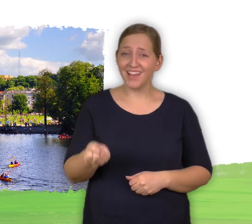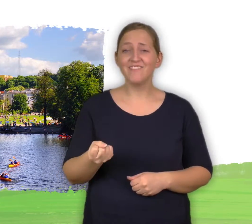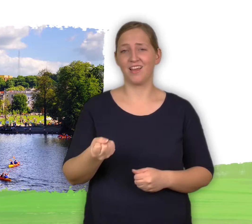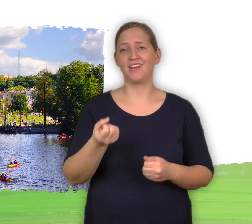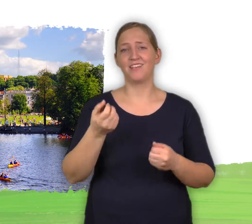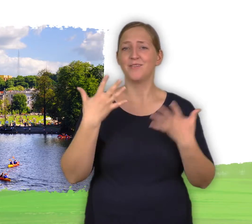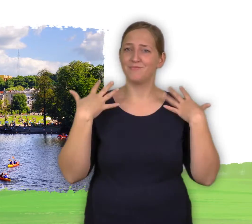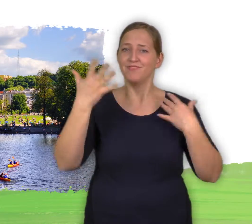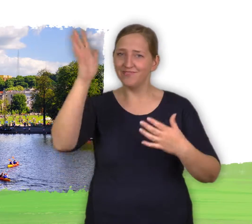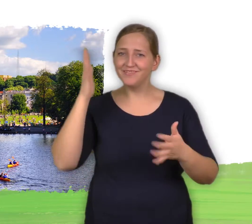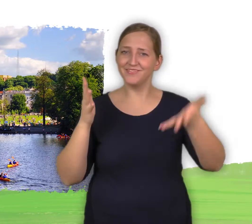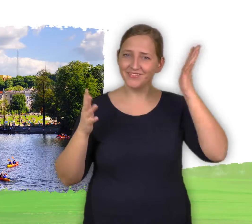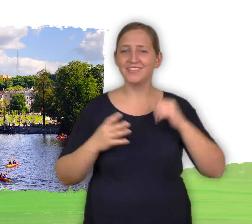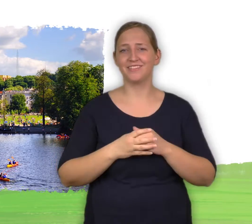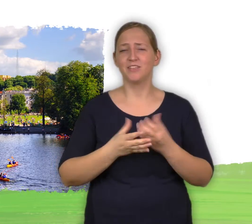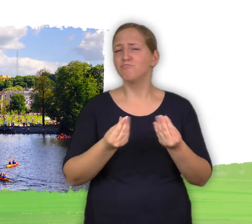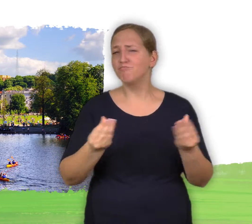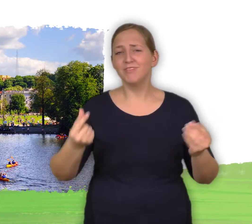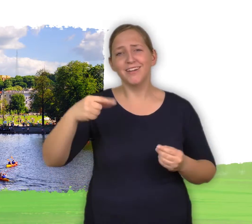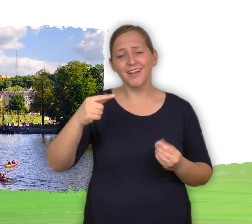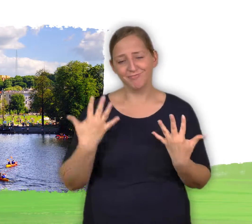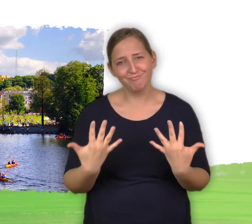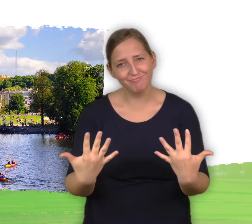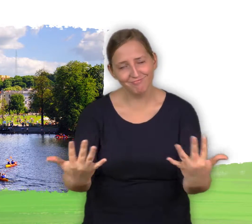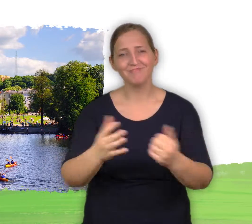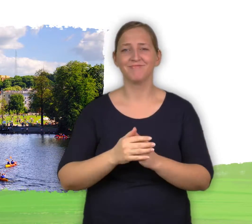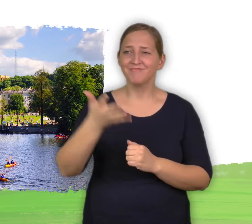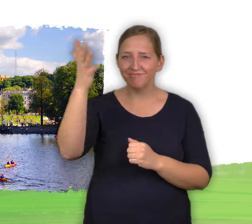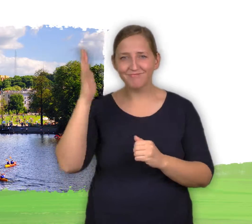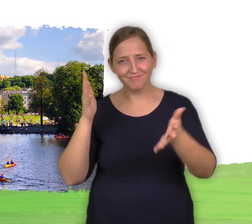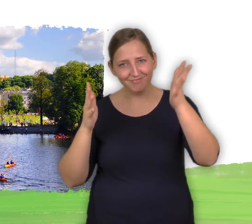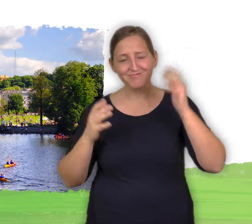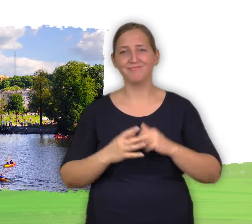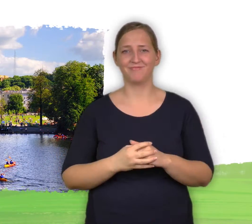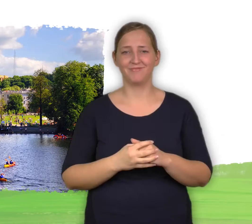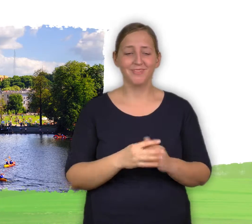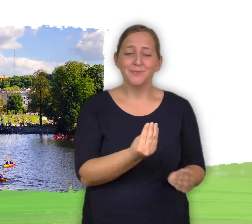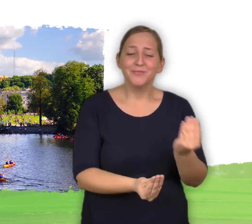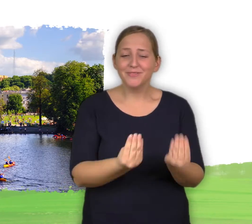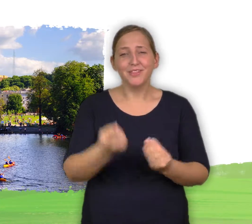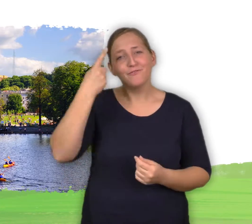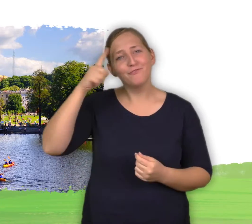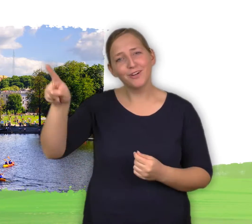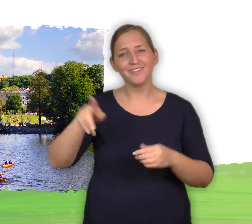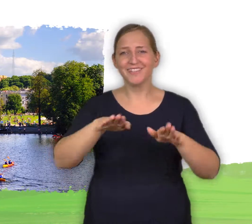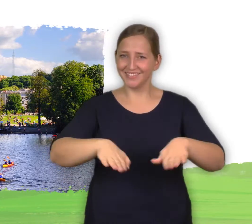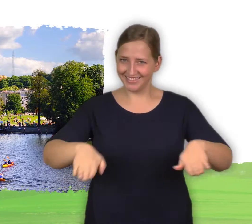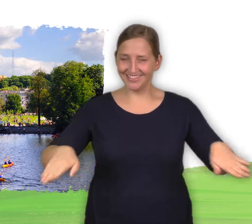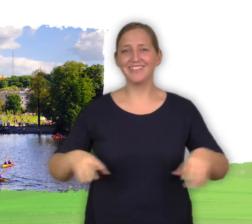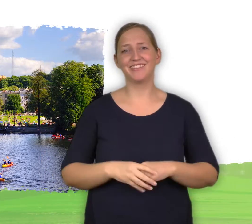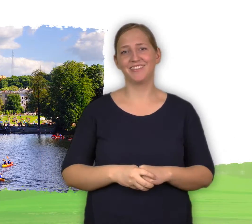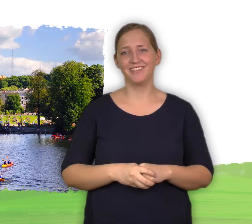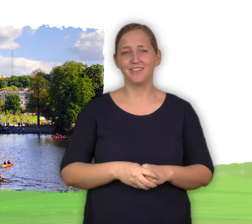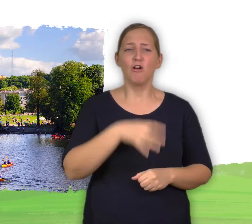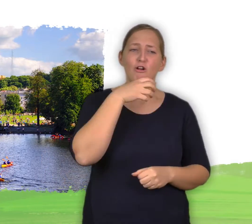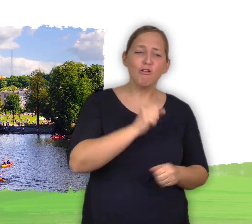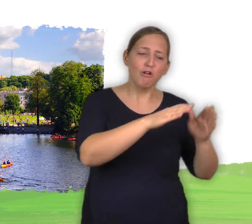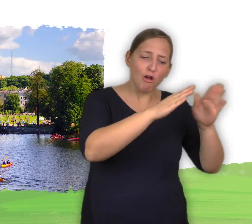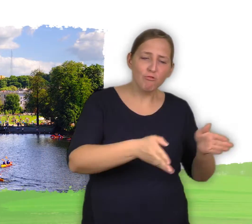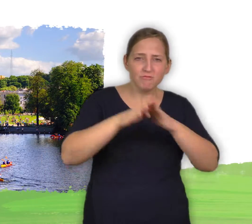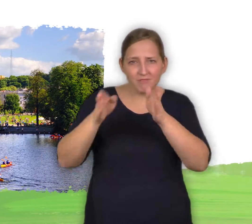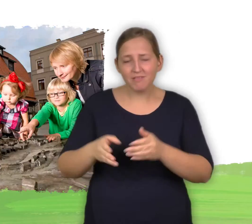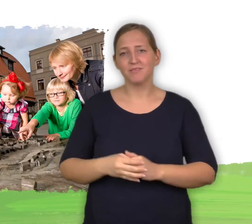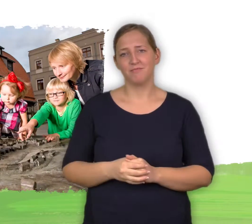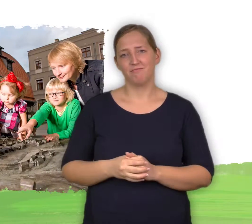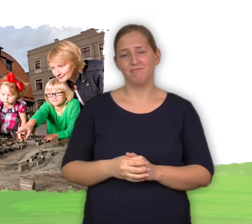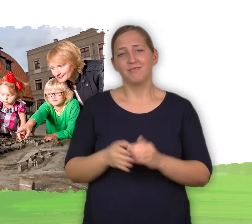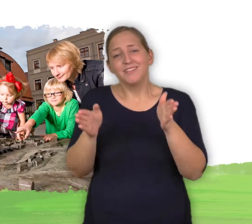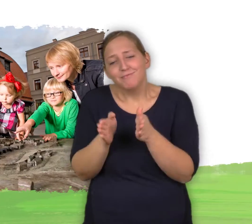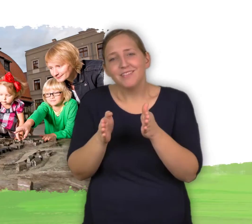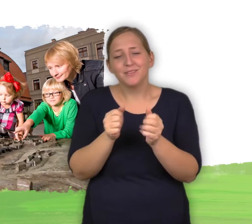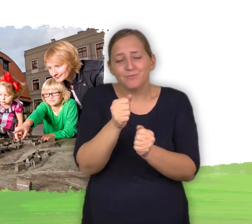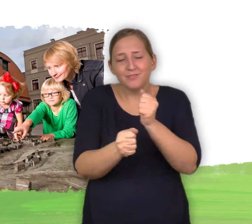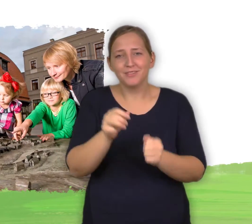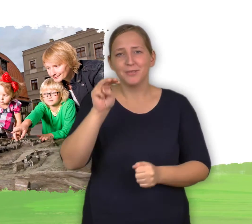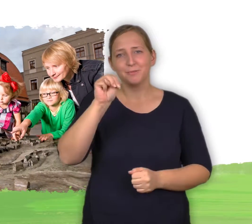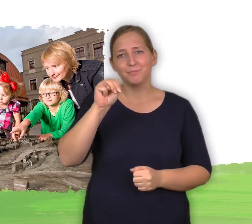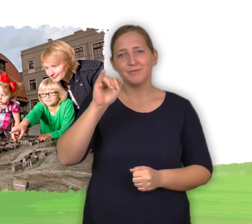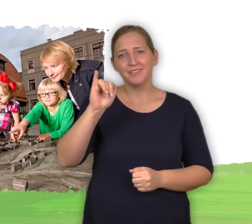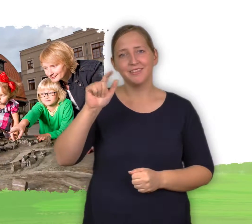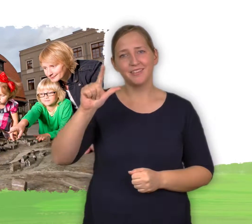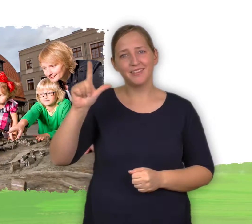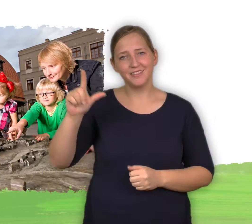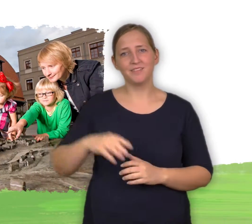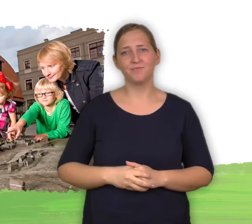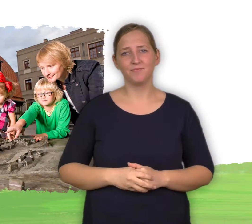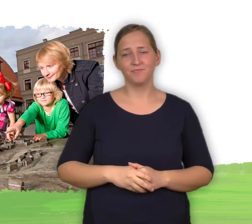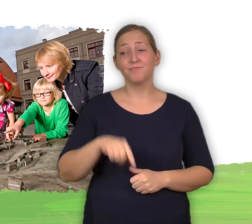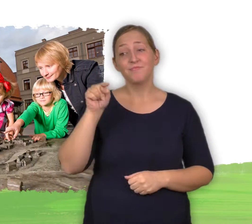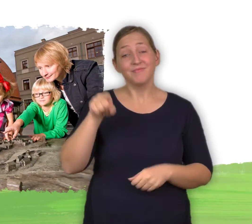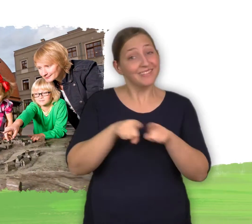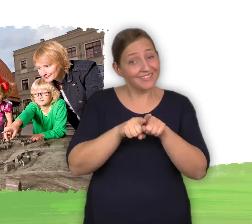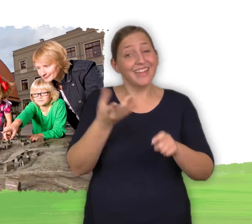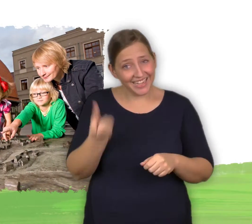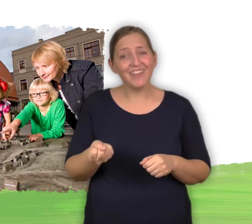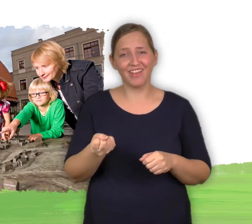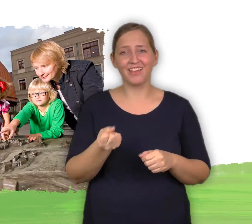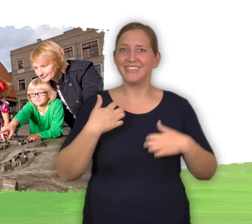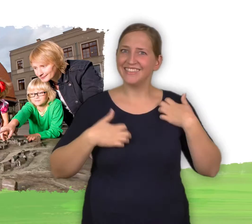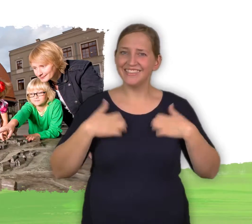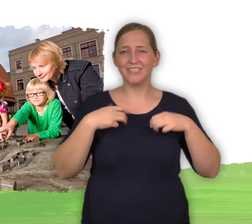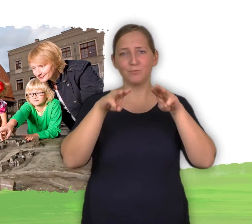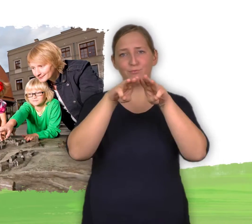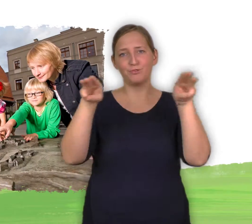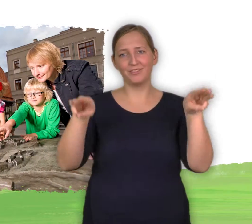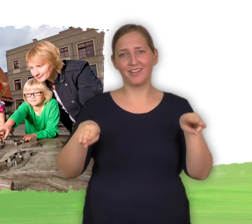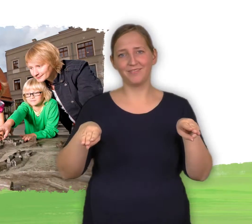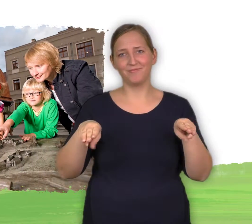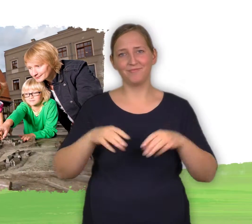Znajduje się tam park, dużo zieleni i drzew, alejki, place zabaw, stare domy, małe młyny i ciekawe muzea.